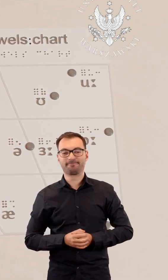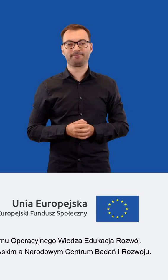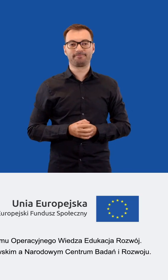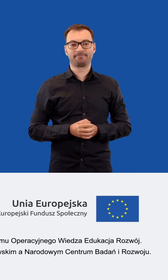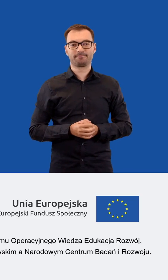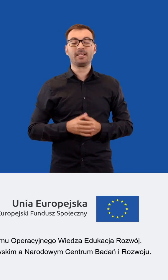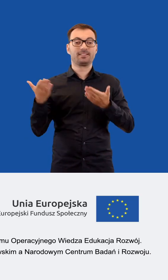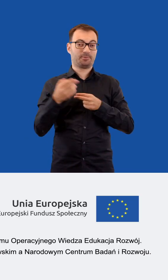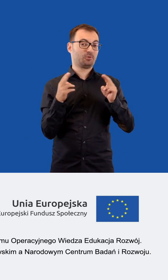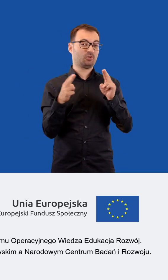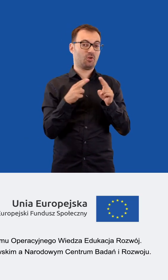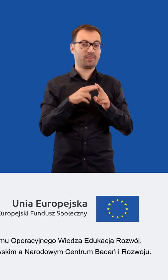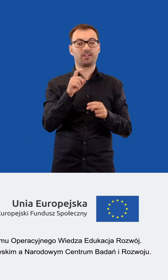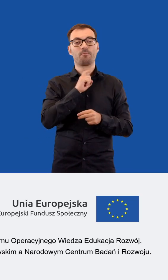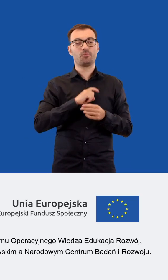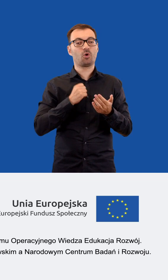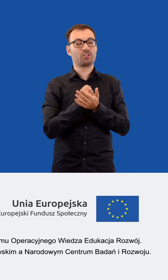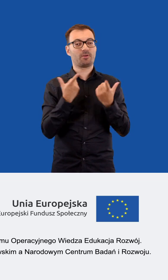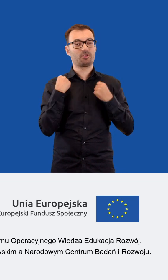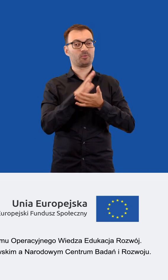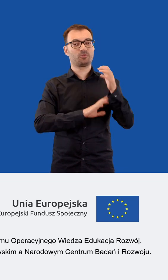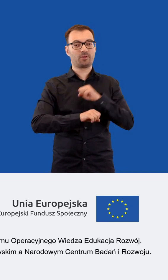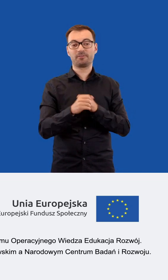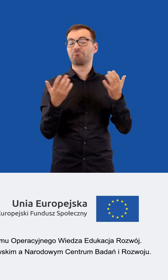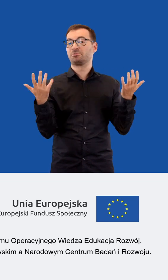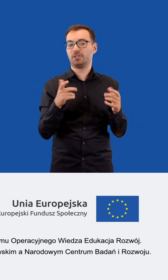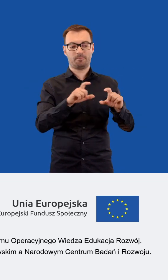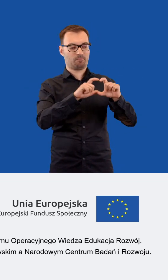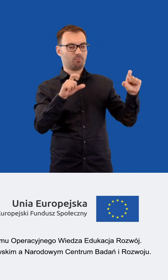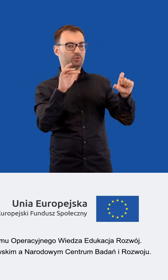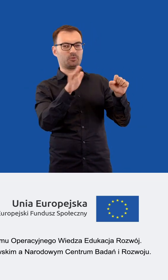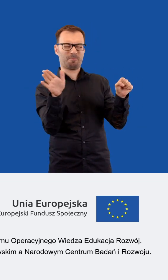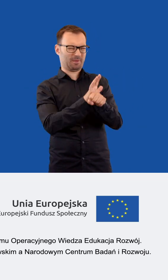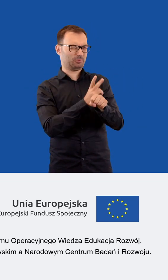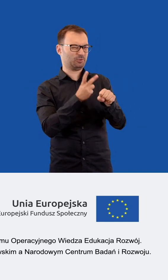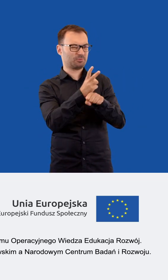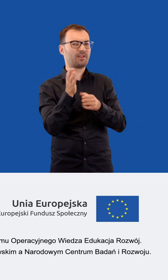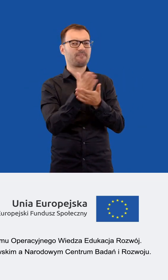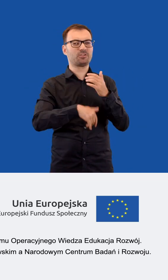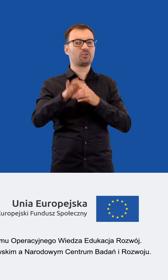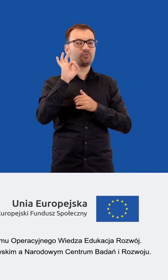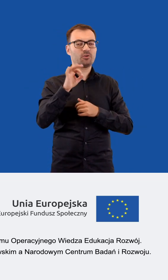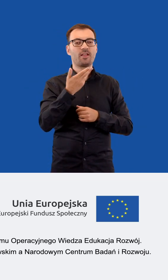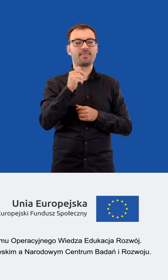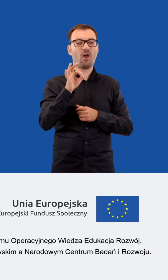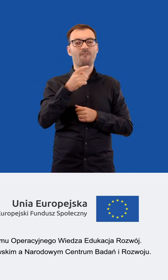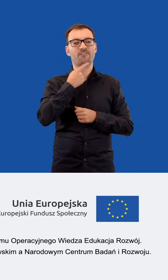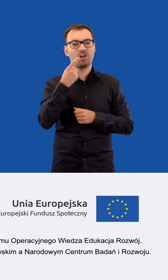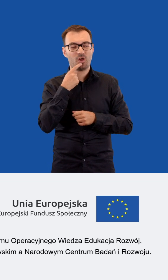Zapraszamy do kontaktu. Biuro ds. Osób z Niepełnosprawnościami mieści się w całkowicie dostosowanym architektonicznie budynku